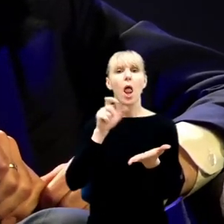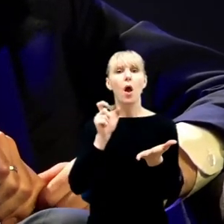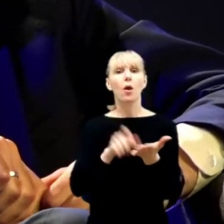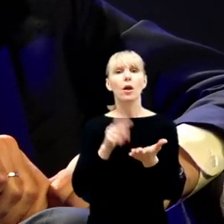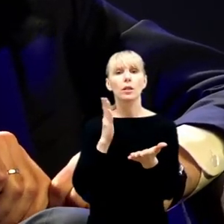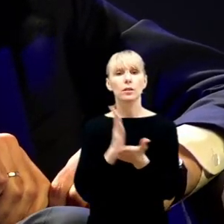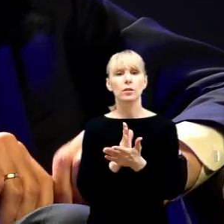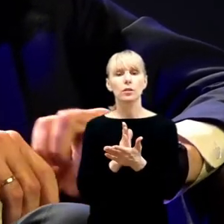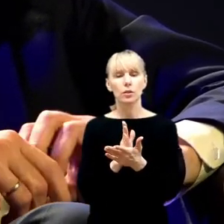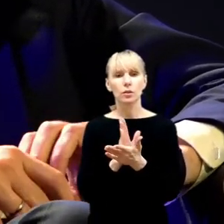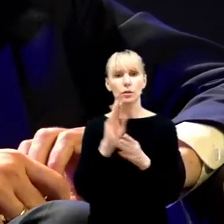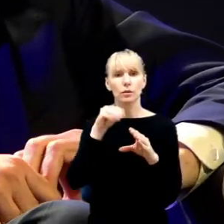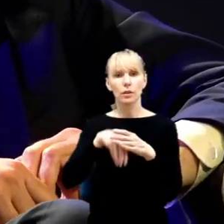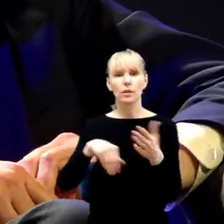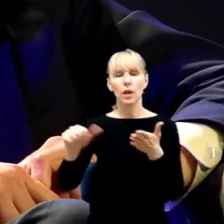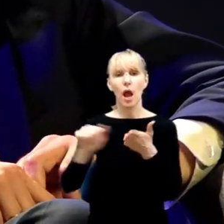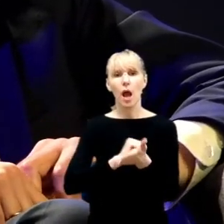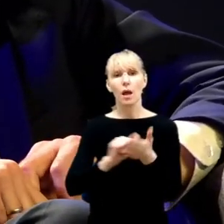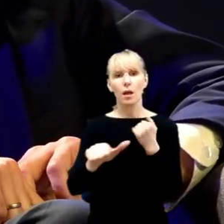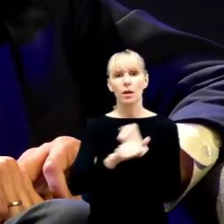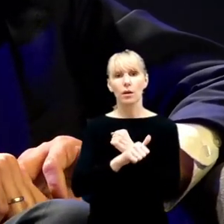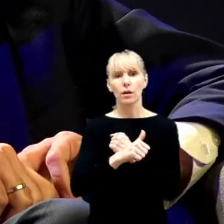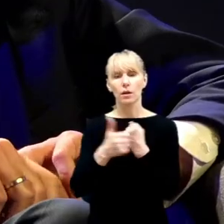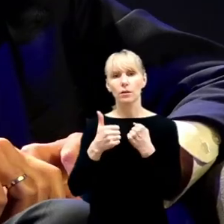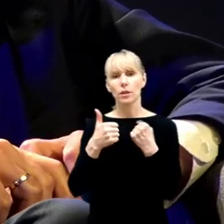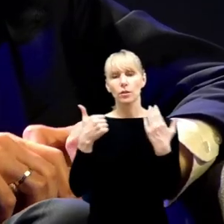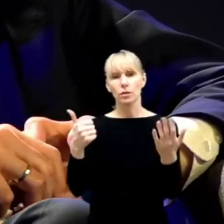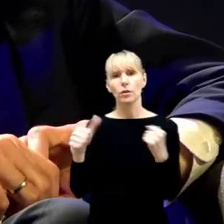na podstawie artykułów 66, 68 prawa budowlanego,